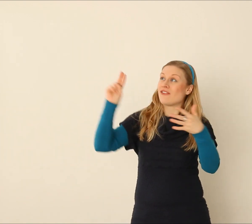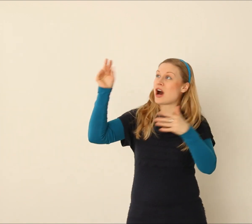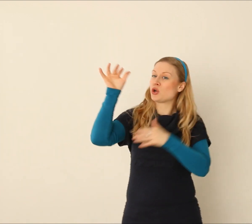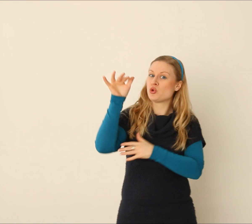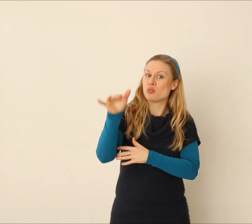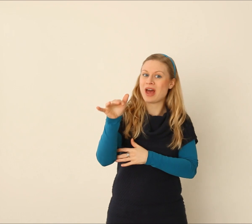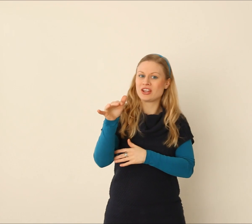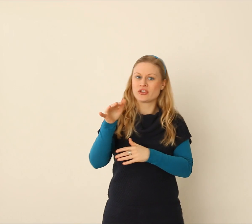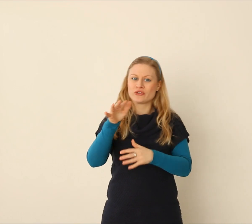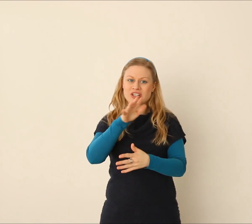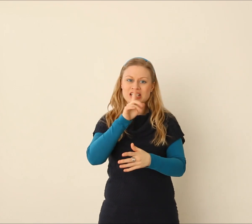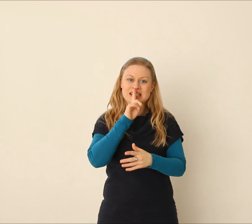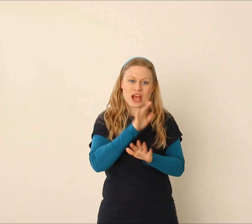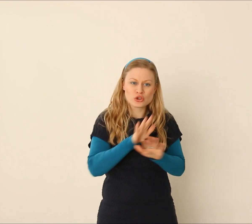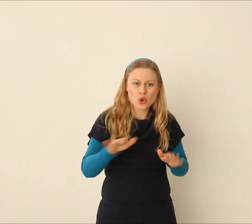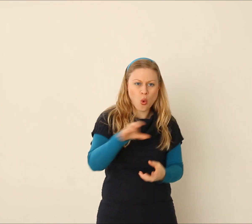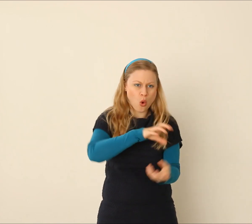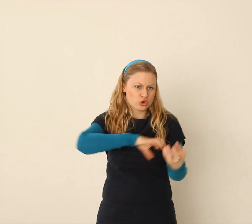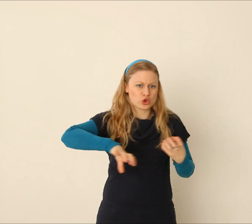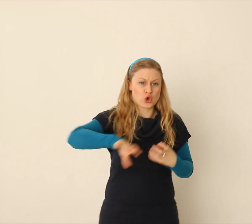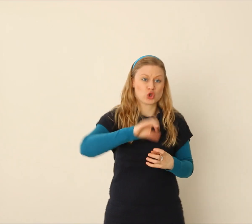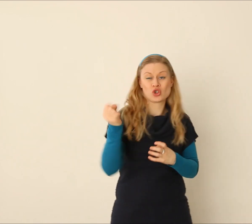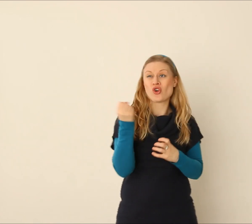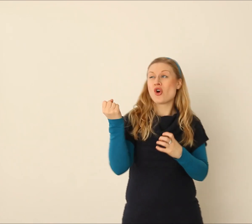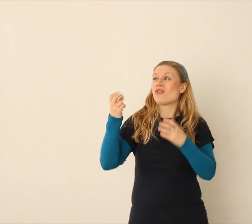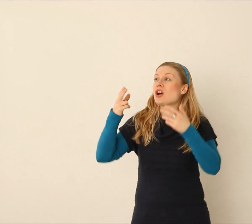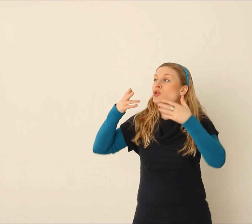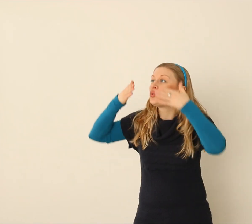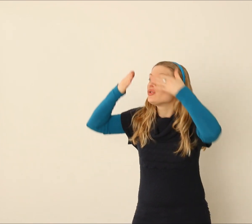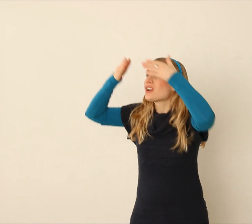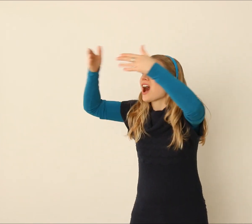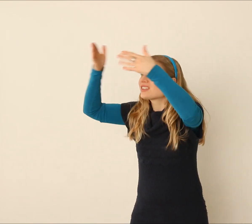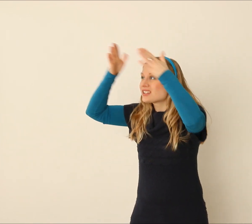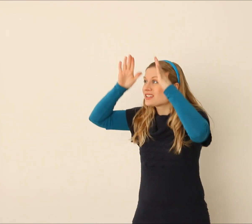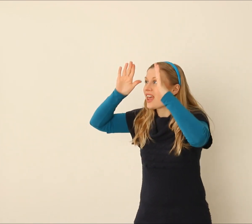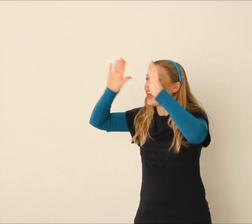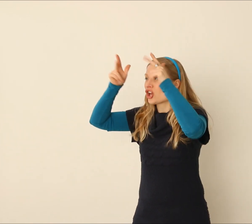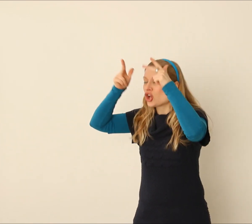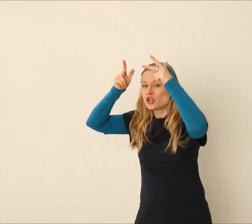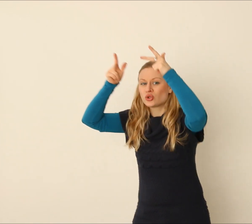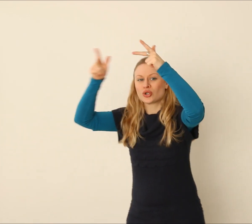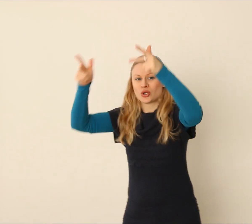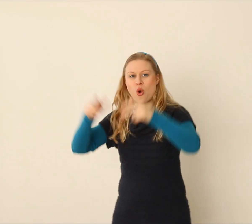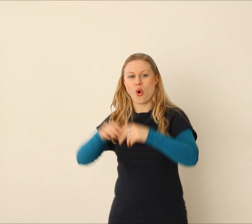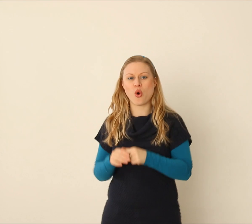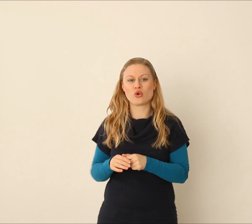Waar U bent, verstilt de onrust, want U draagt de zegekroon.